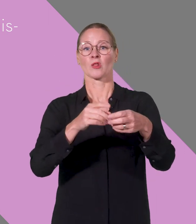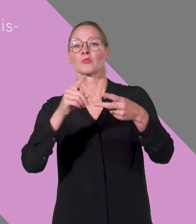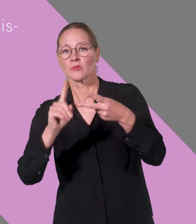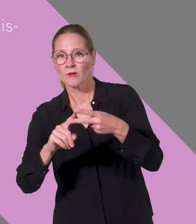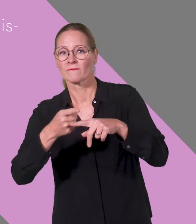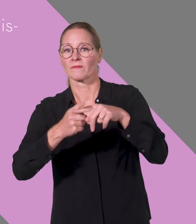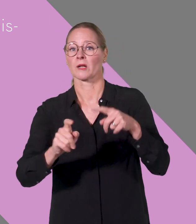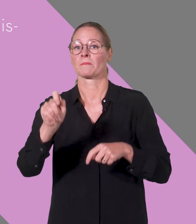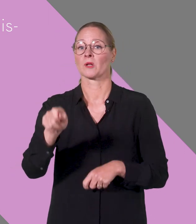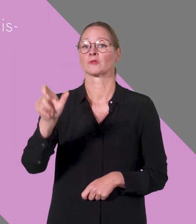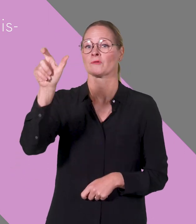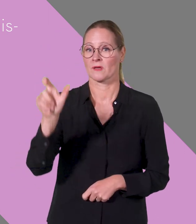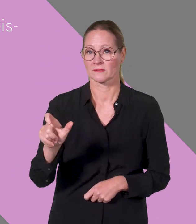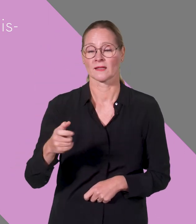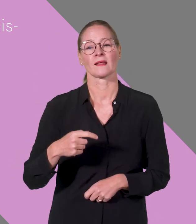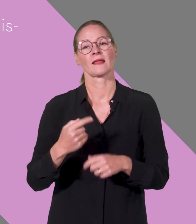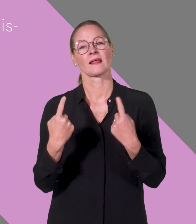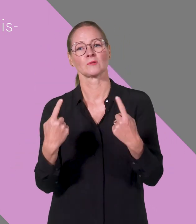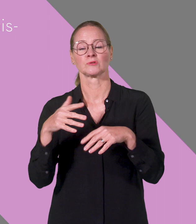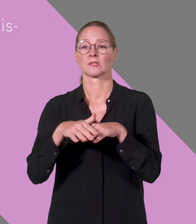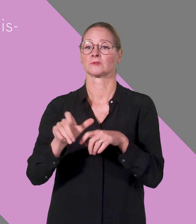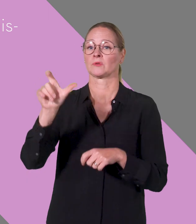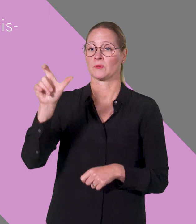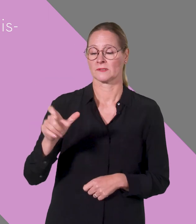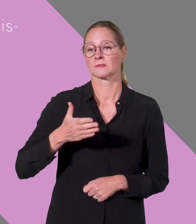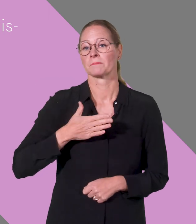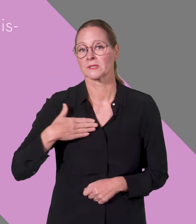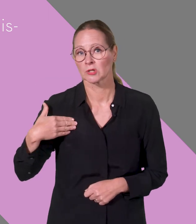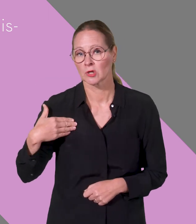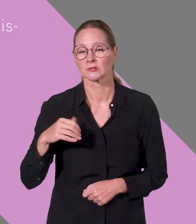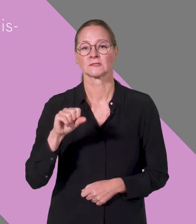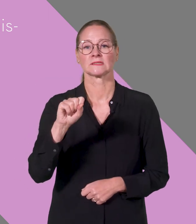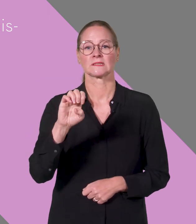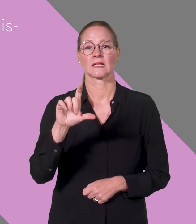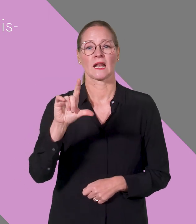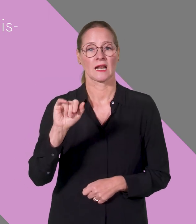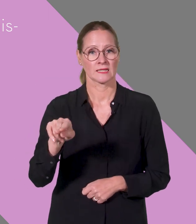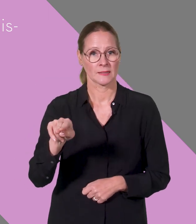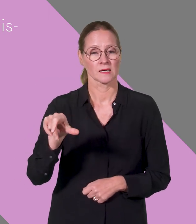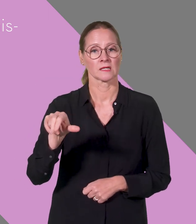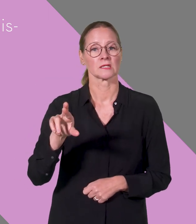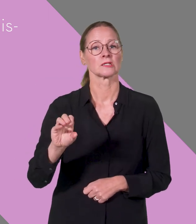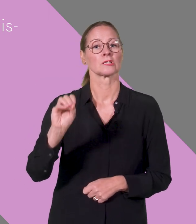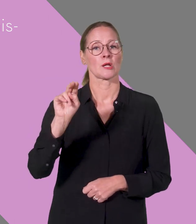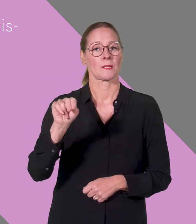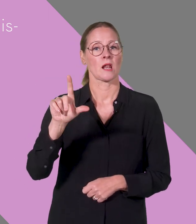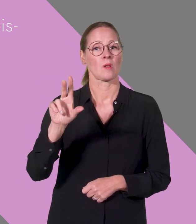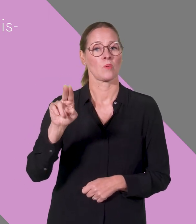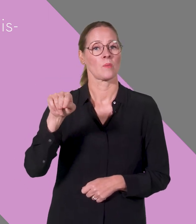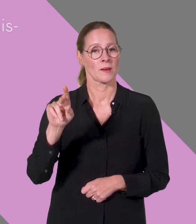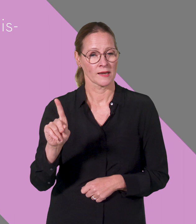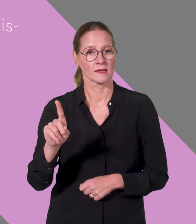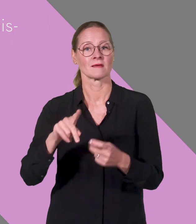toisena varapuheenjohtajana toimiva erityisasiantuntija Pirkko Selin-Grönlund, -